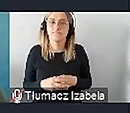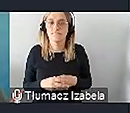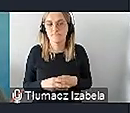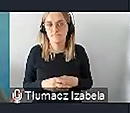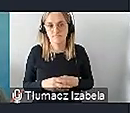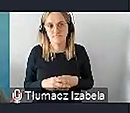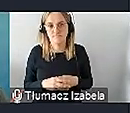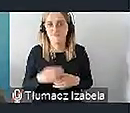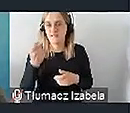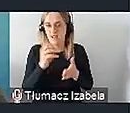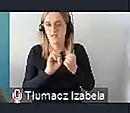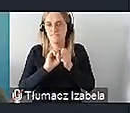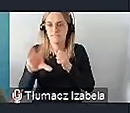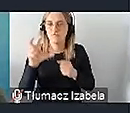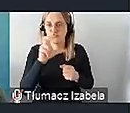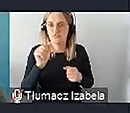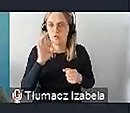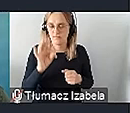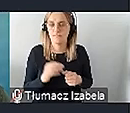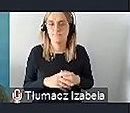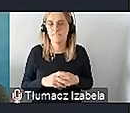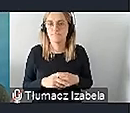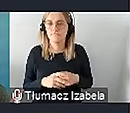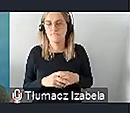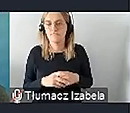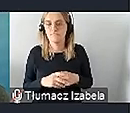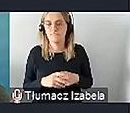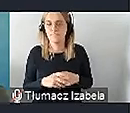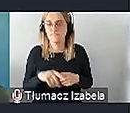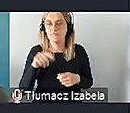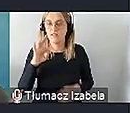Jeszcze ją wrzucę na czat. Potem sobie można tę stronkę sprawdzić.